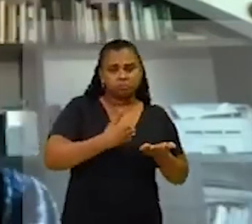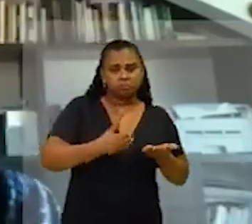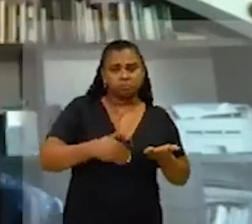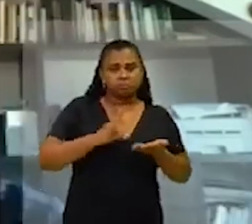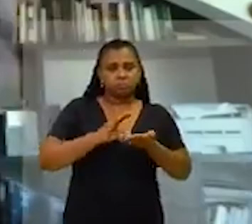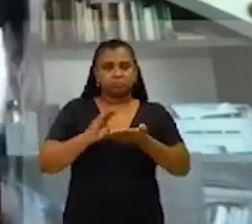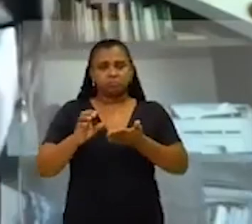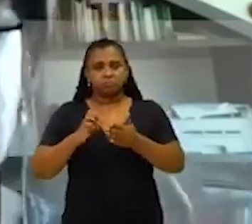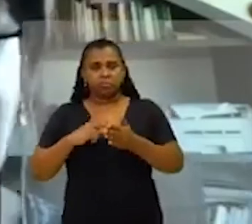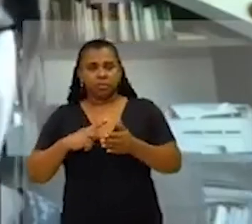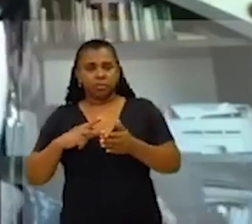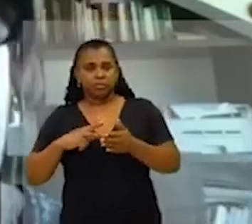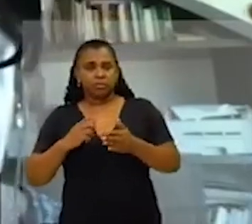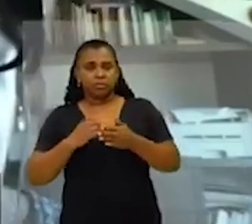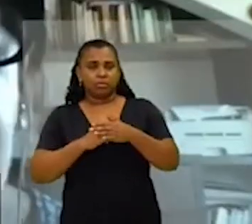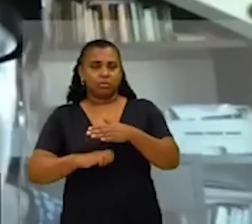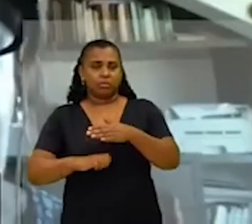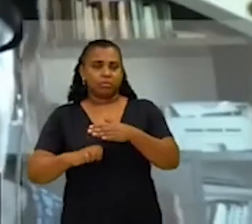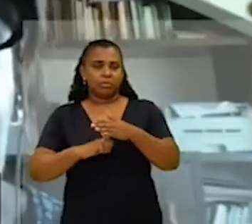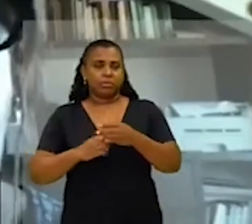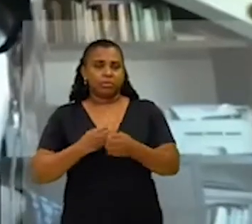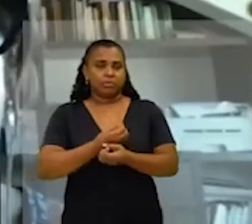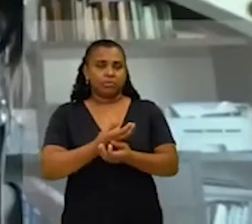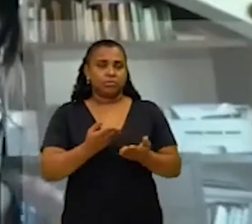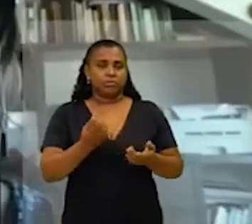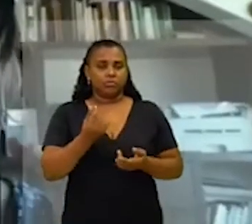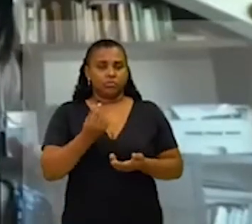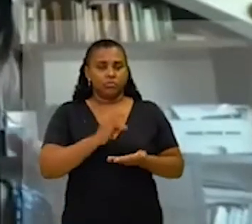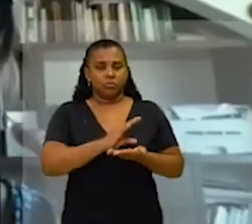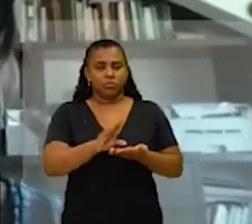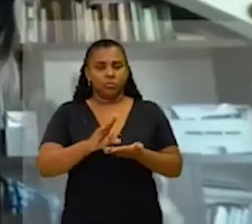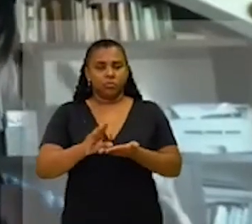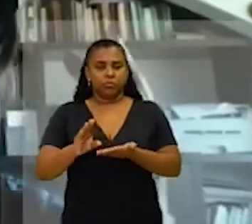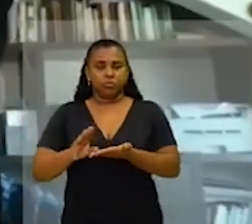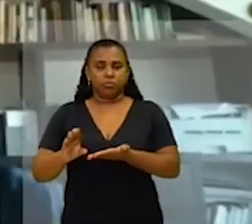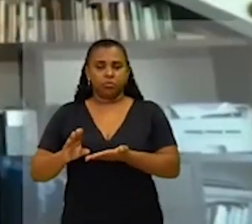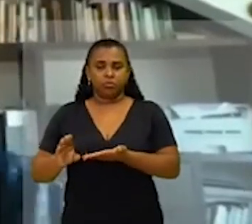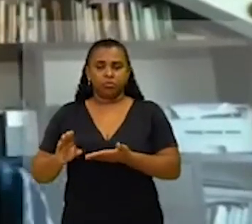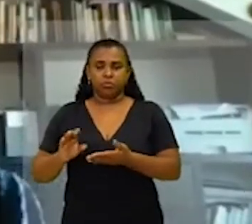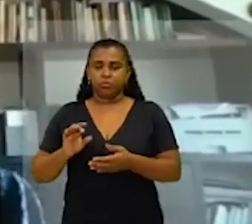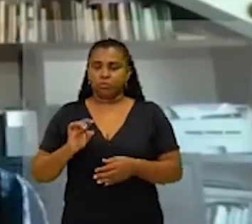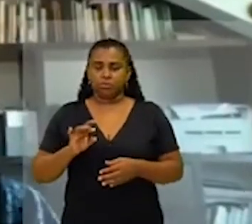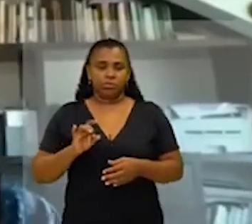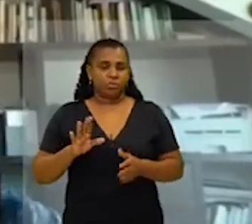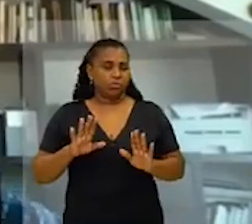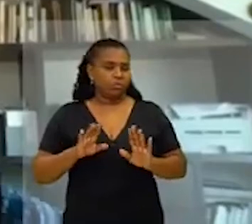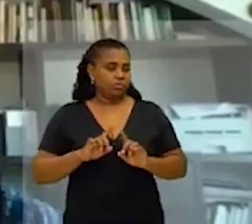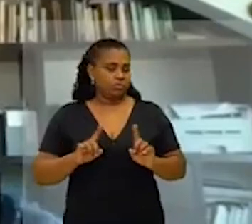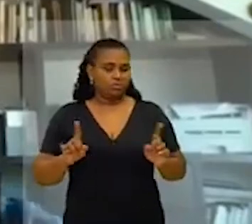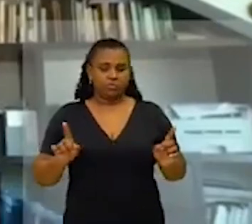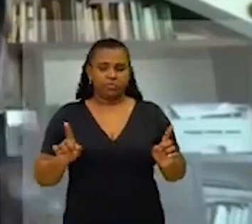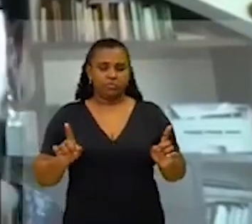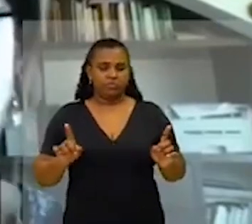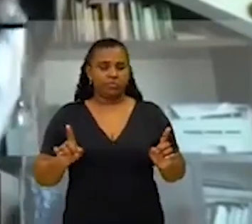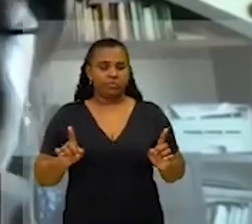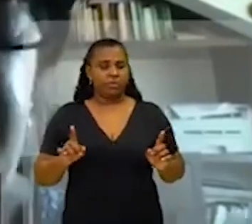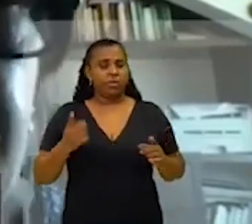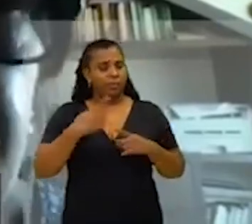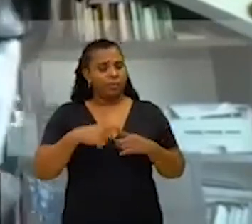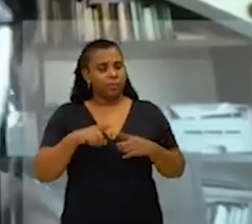doações empresariais não era mentir e apenas este o problema para nossa alcançar um maior equilíbrio